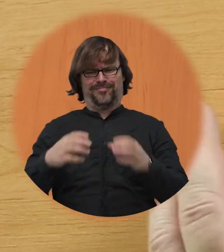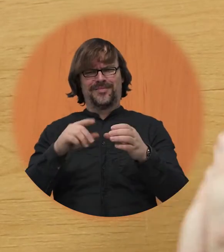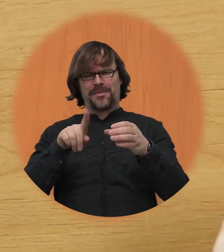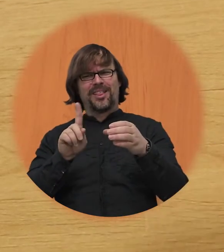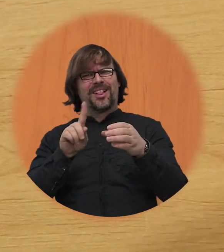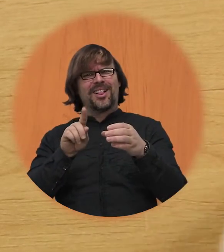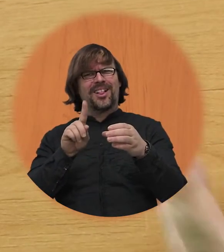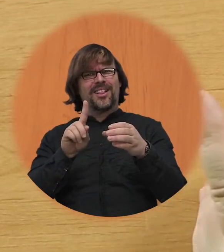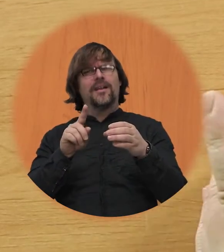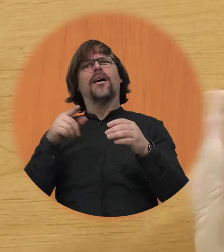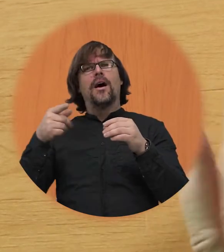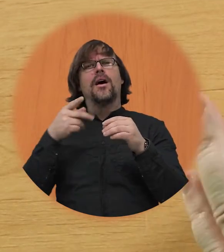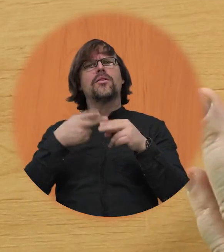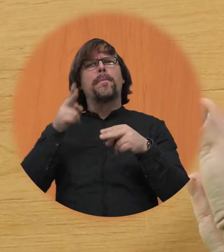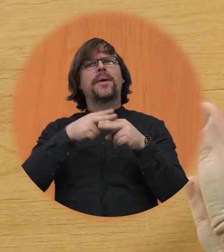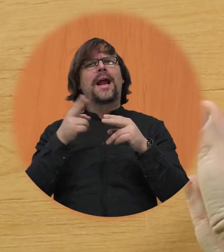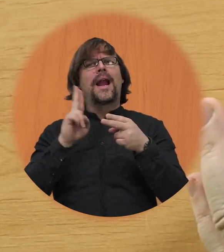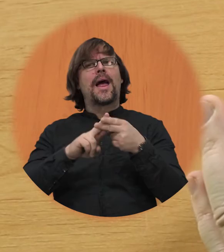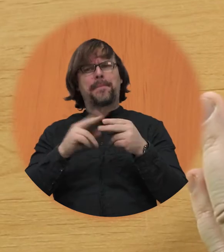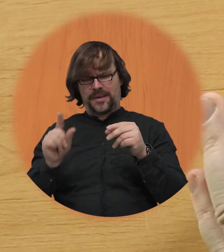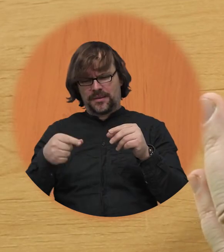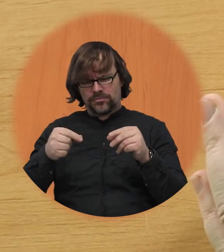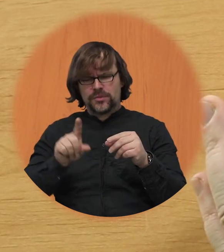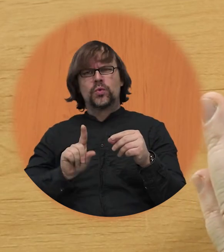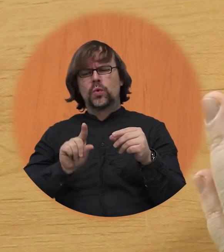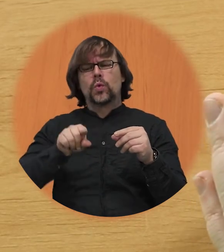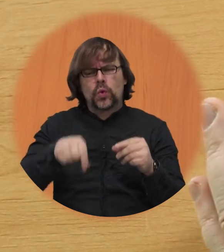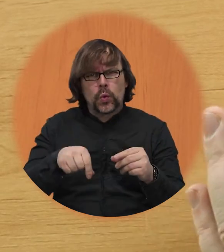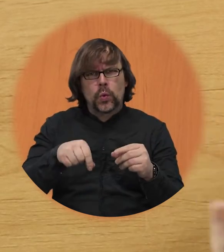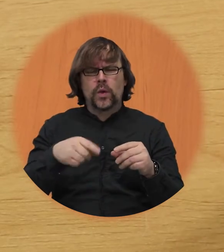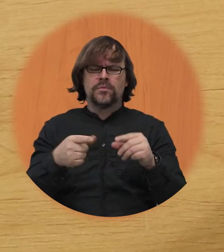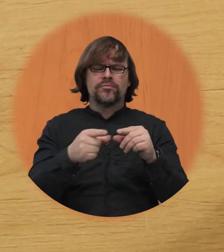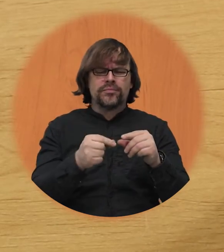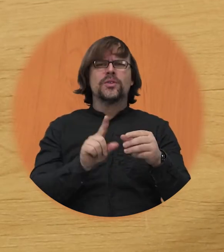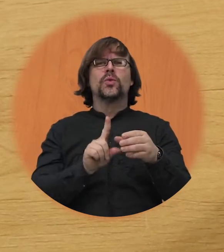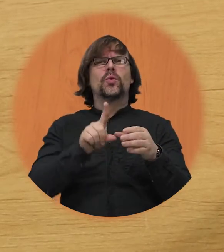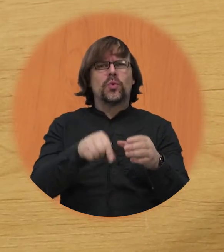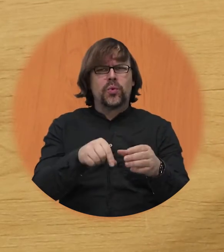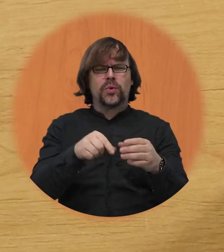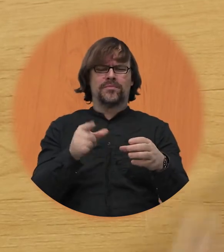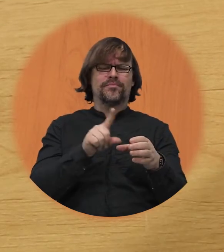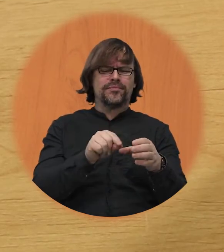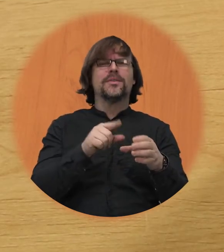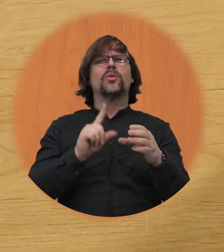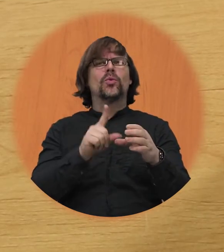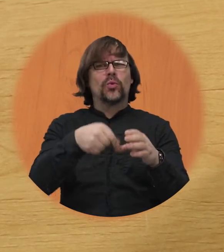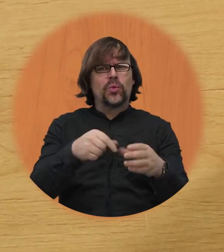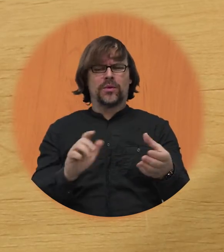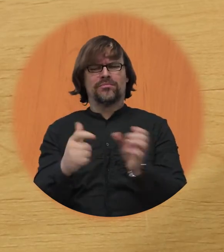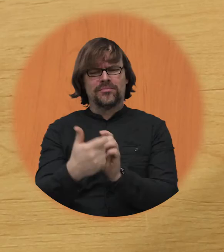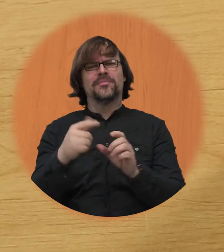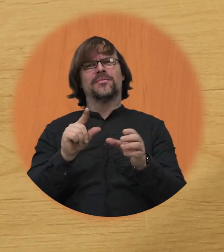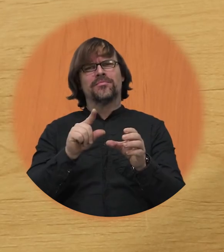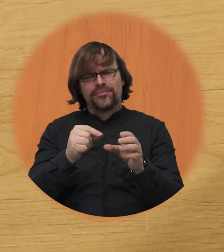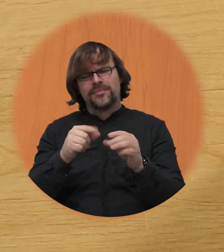Die instabilen Streifenenden müssen jetzt noch mit dem Doppelklebeband fixiert werden.